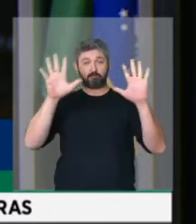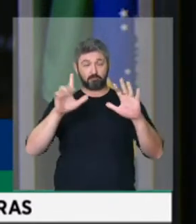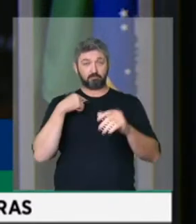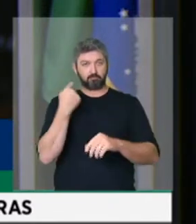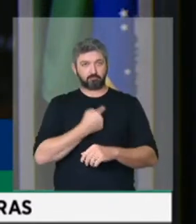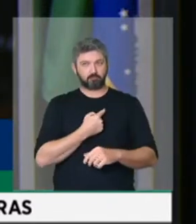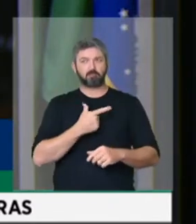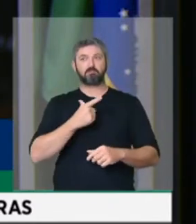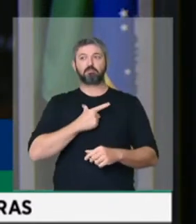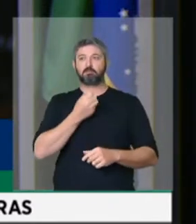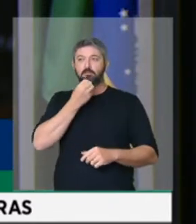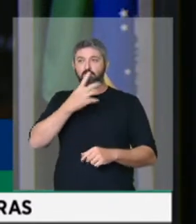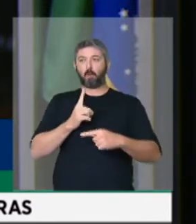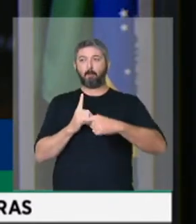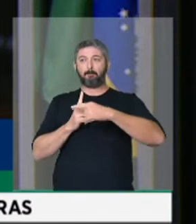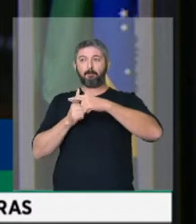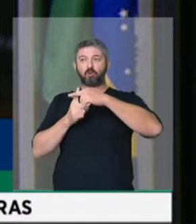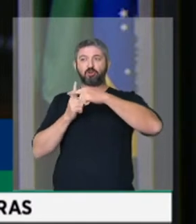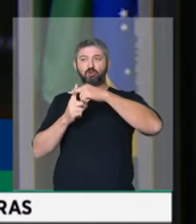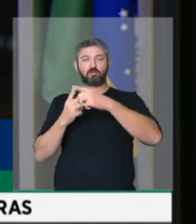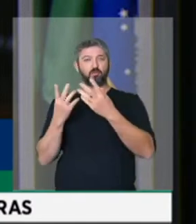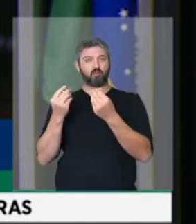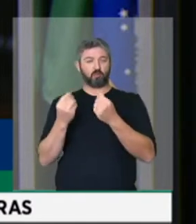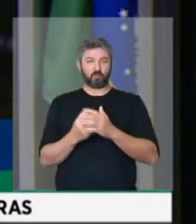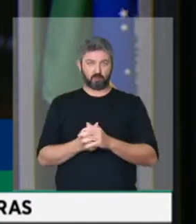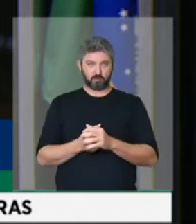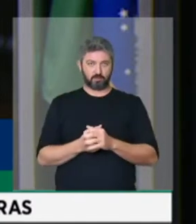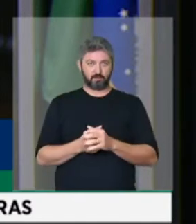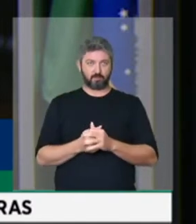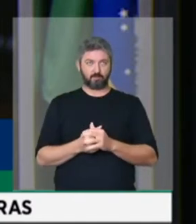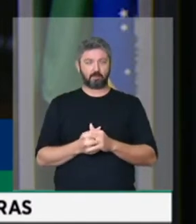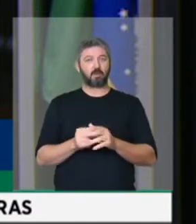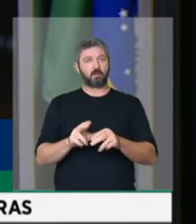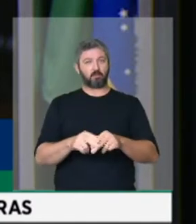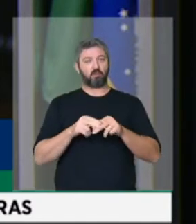RICARDO BARROS. -- [DEPUTADO]: SENHOR PRESIDENTE, CORROBORAR AQUI AS PALAVRAS DO LÍDER RODRIGO DE